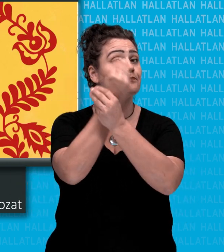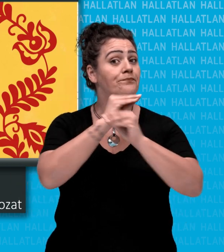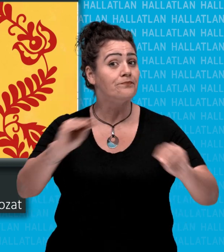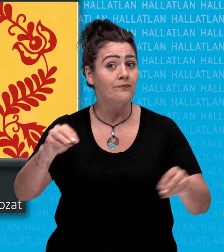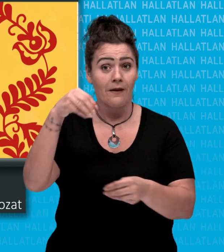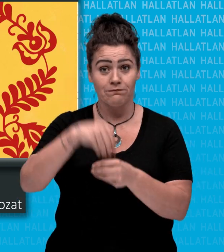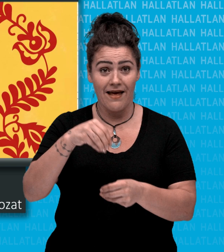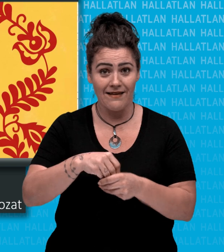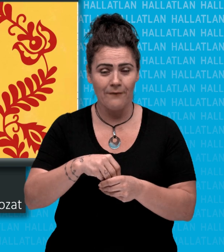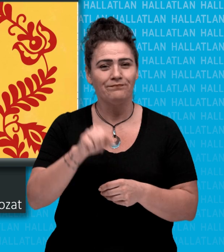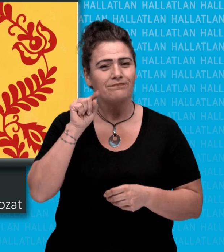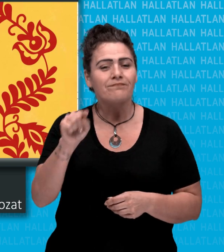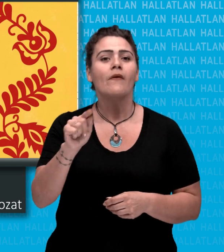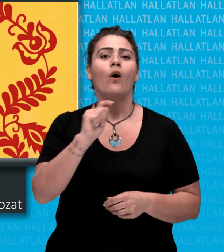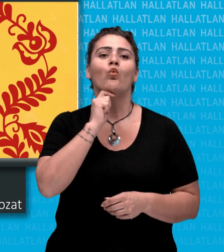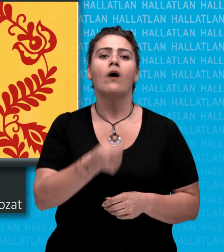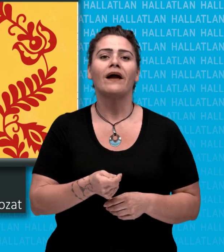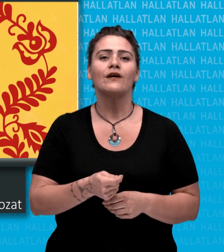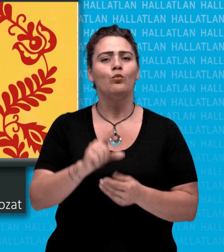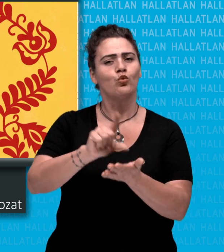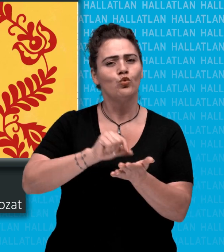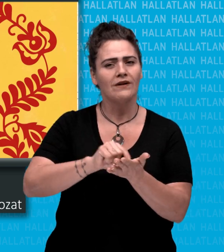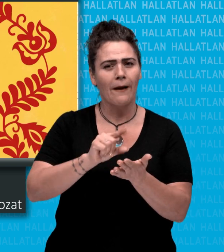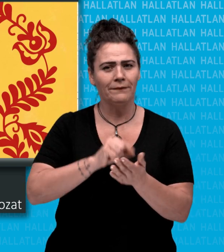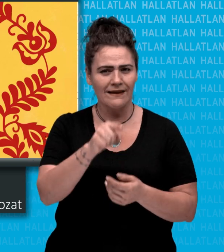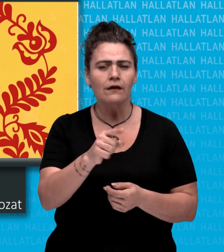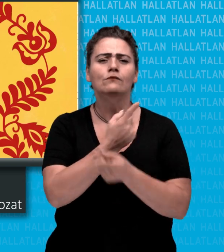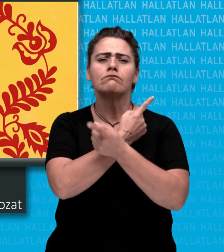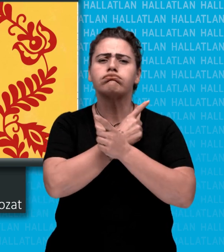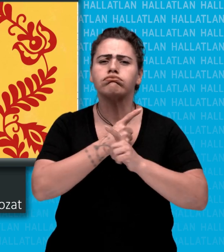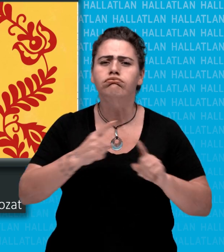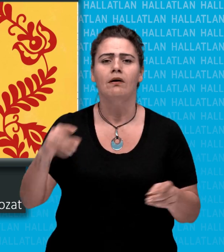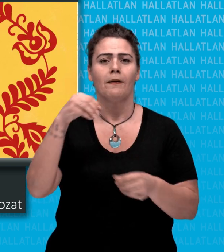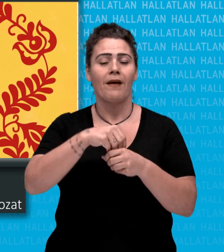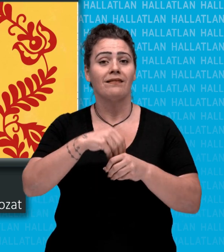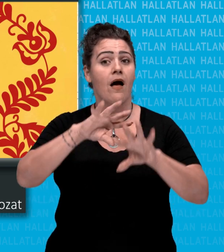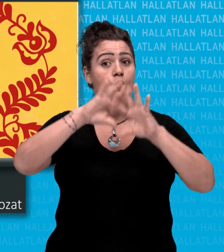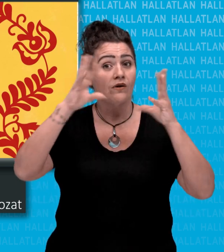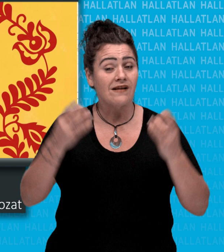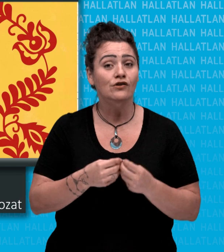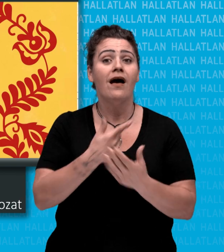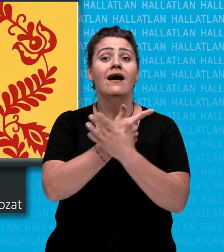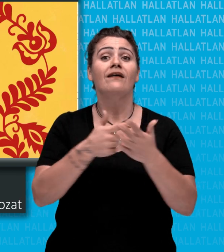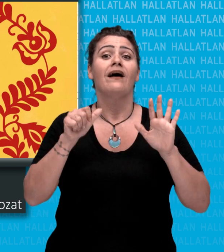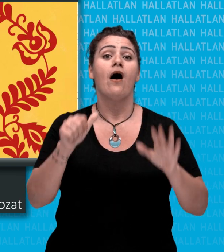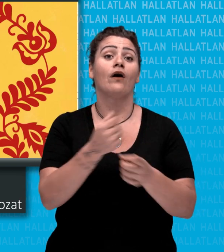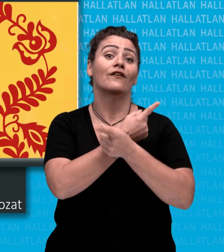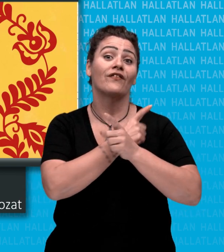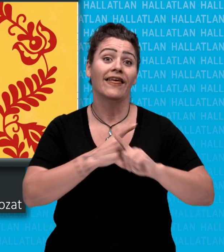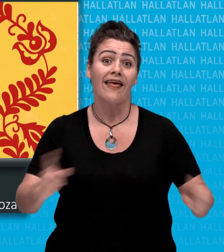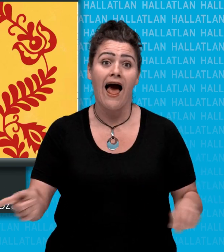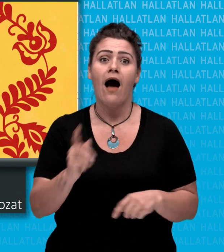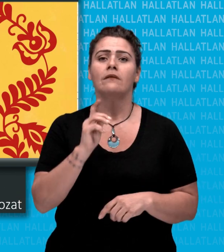Gyűjteményébe jelenleg 76 érték tartozik,